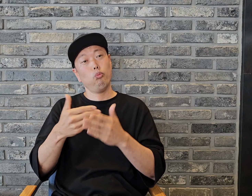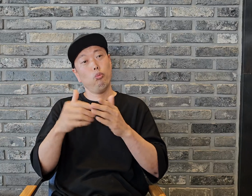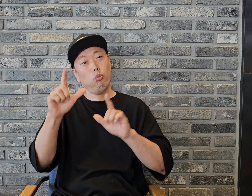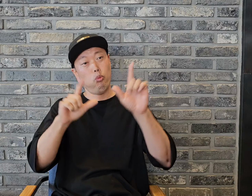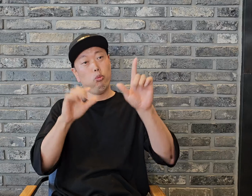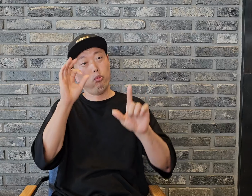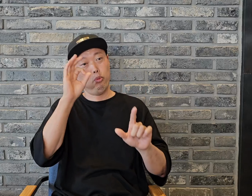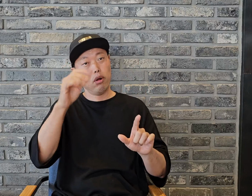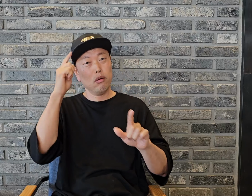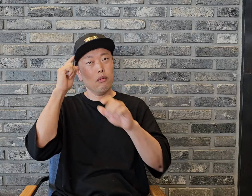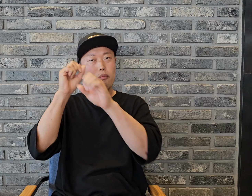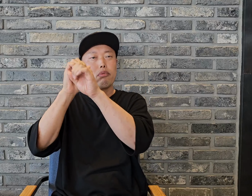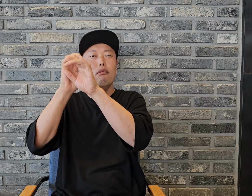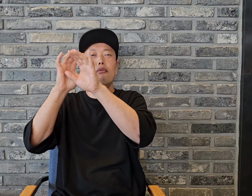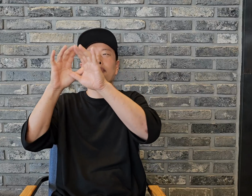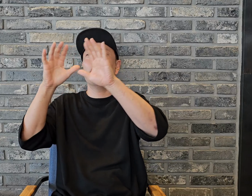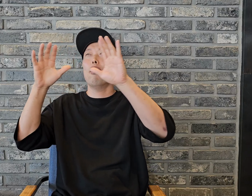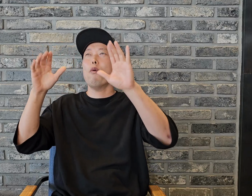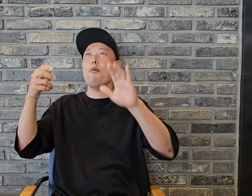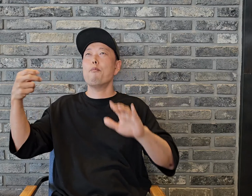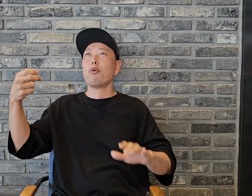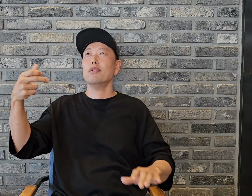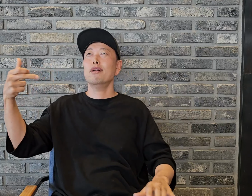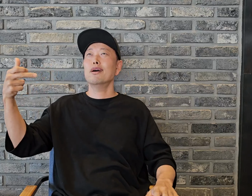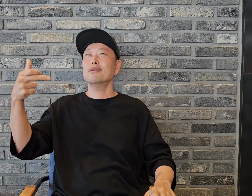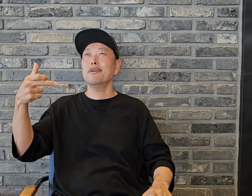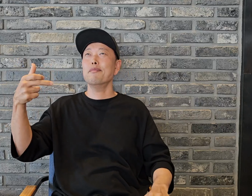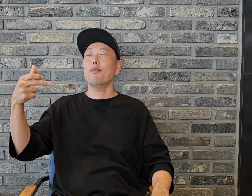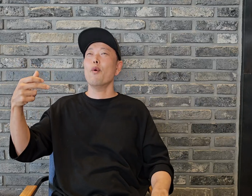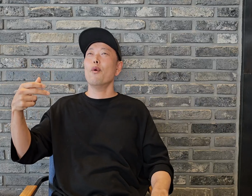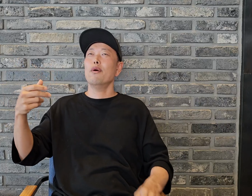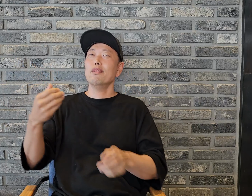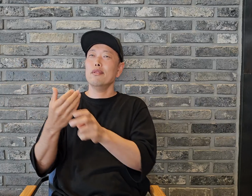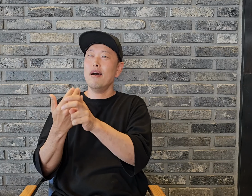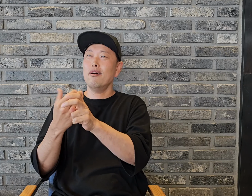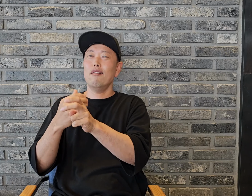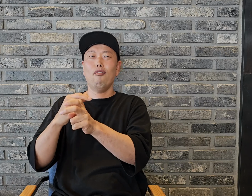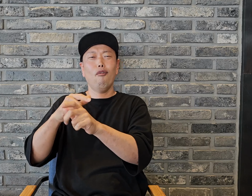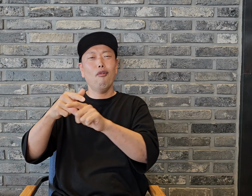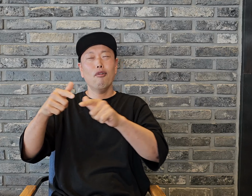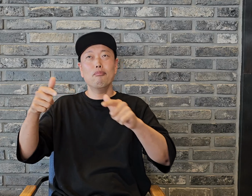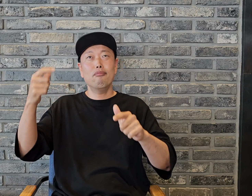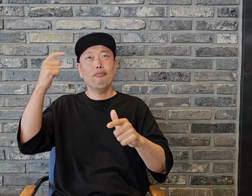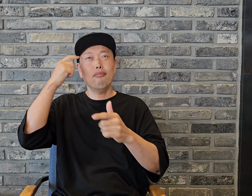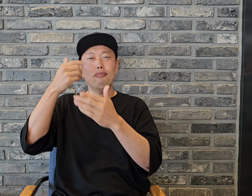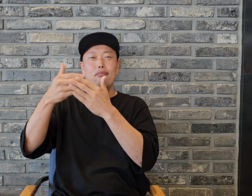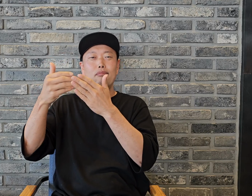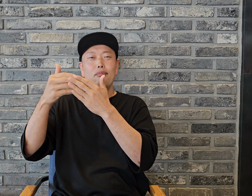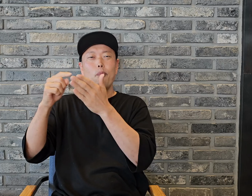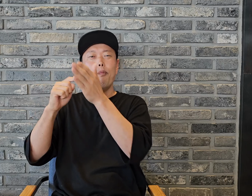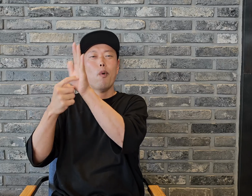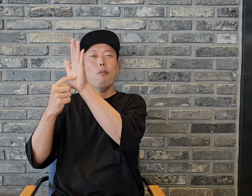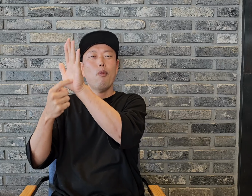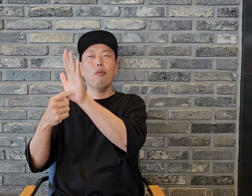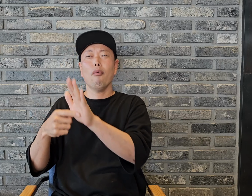완벽하게 이해하고 상상력을 더할 수 있어요 다양한 차의 모양을 그대로 표현하니